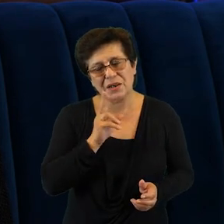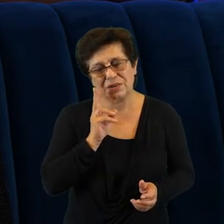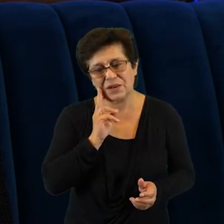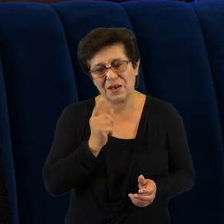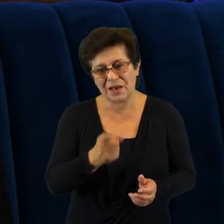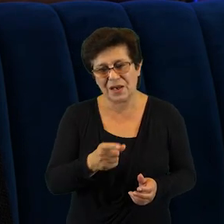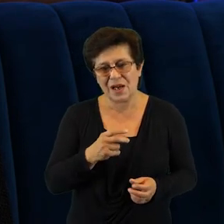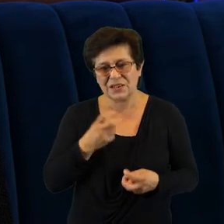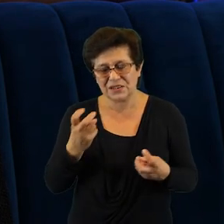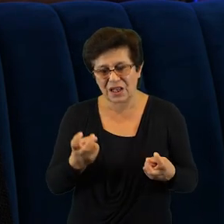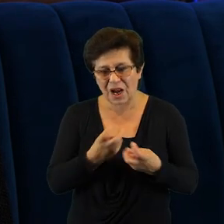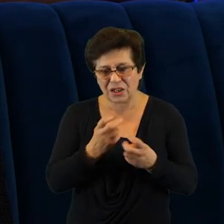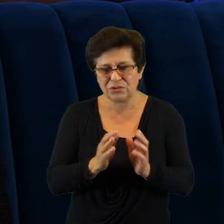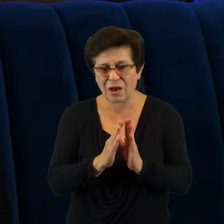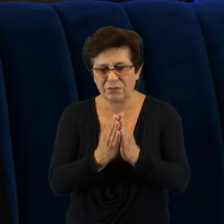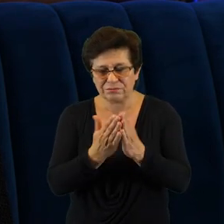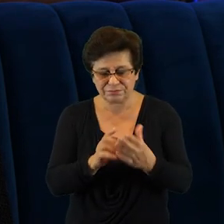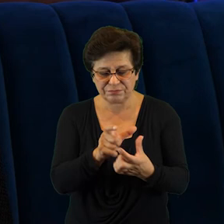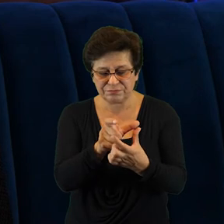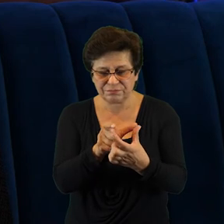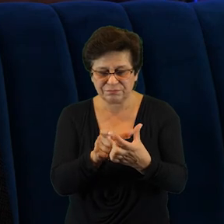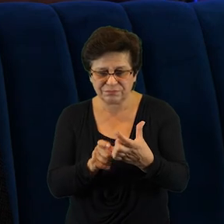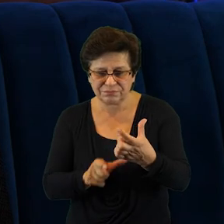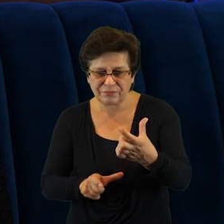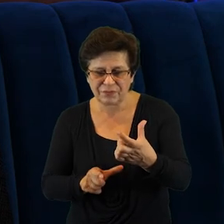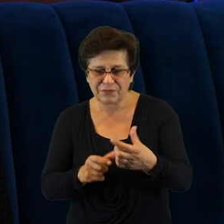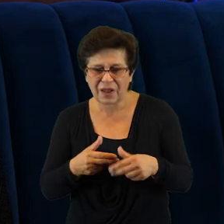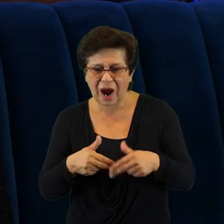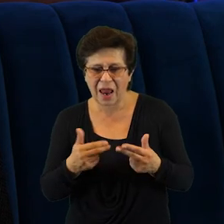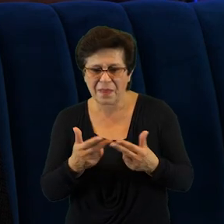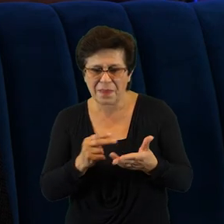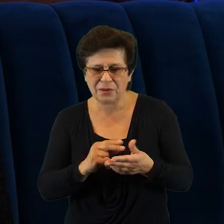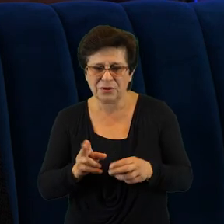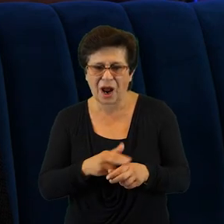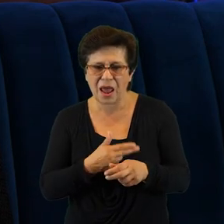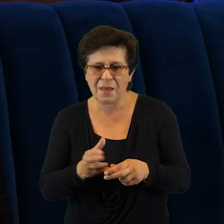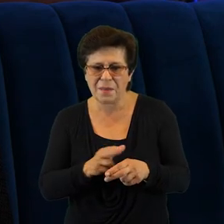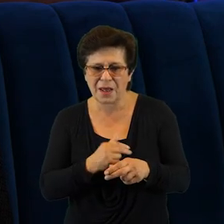Janiny Konarskiej-Słonimskiej, z lat chyba 60.